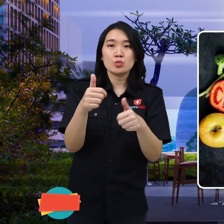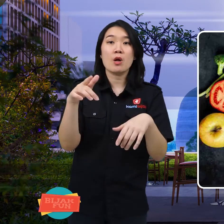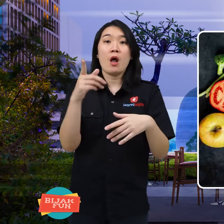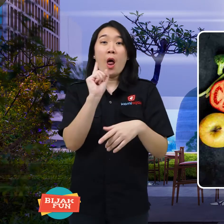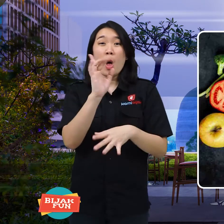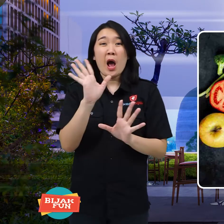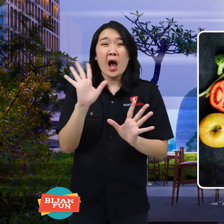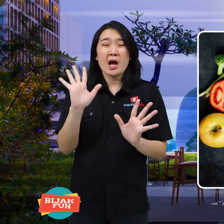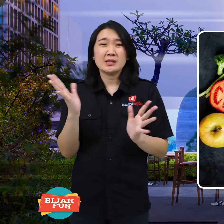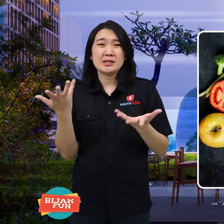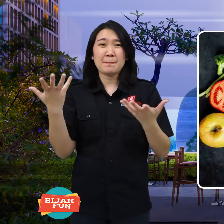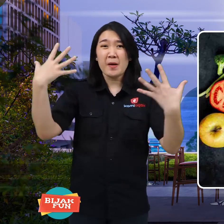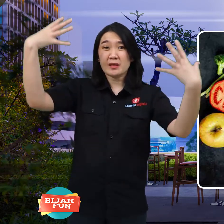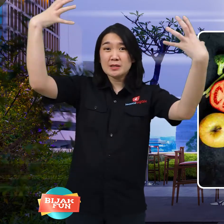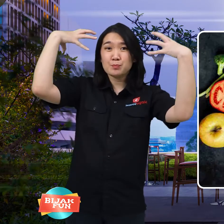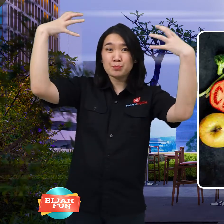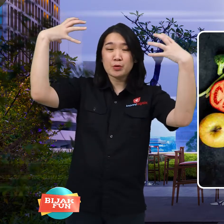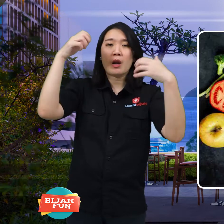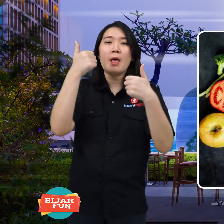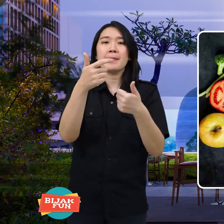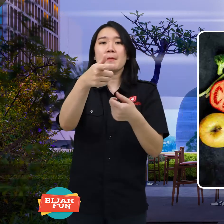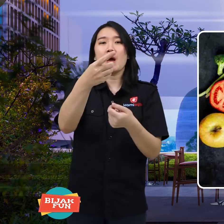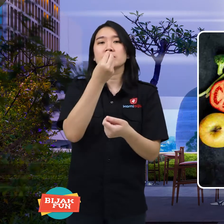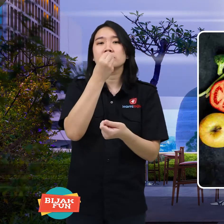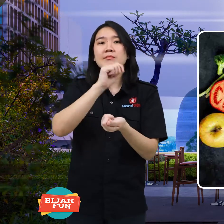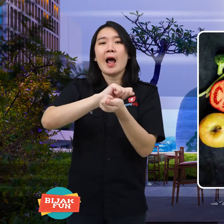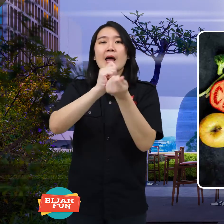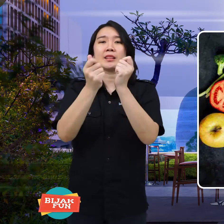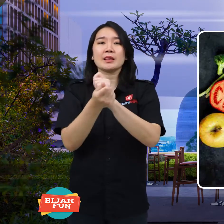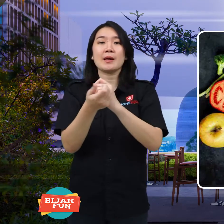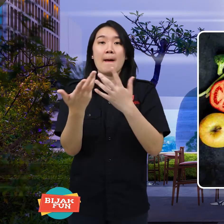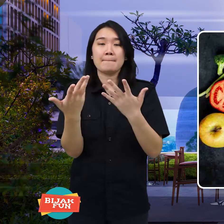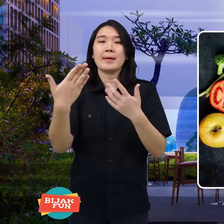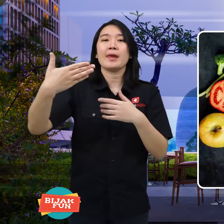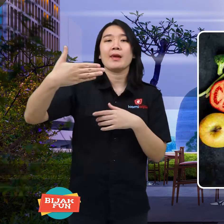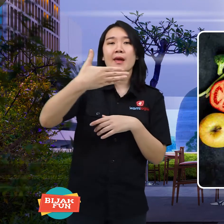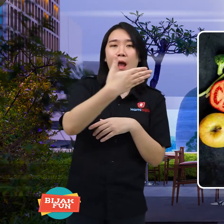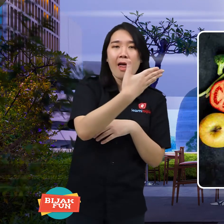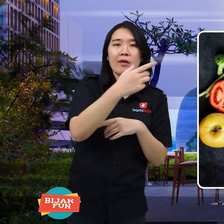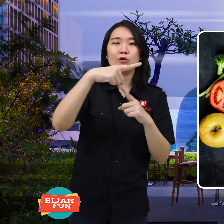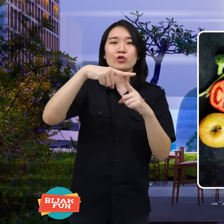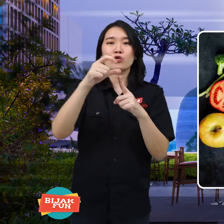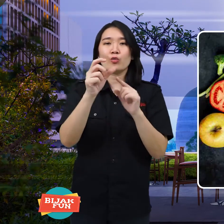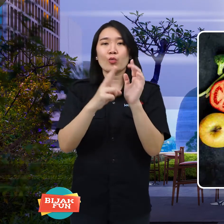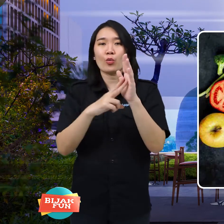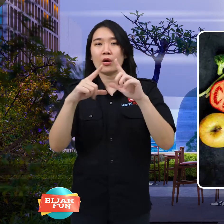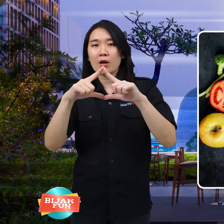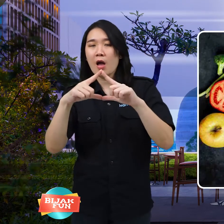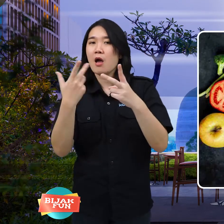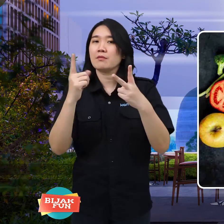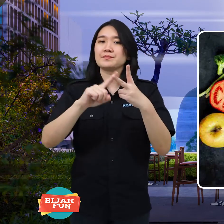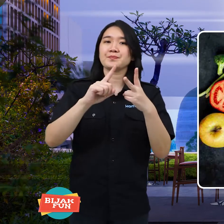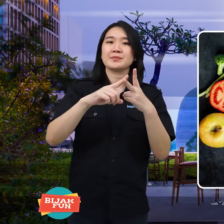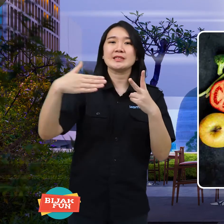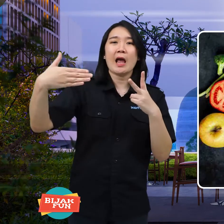Jika tidak sempat berjemur, dapat mengkonsumsi ikan tuna, salmon,